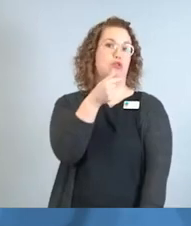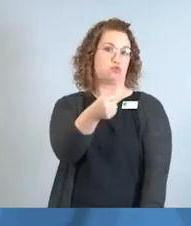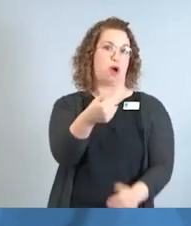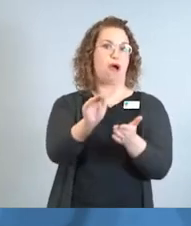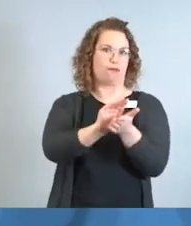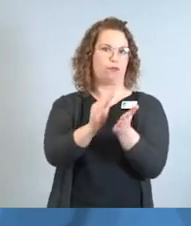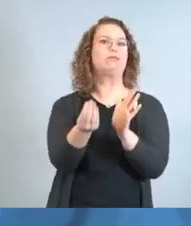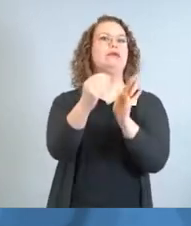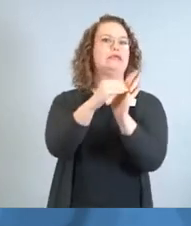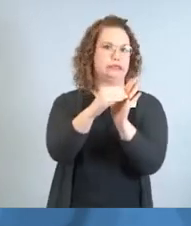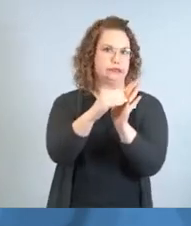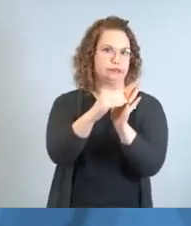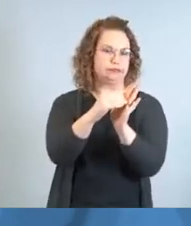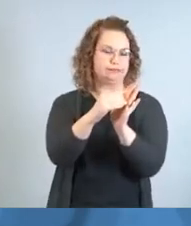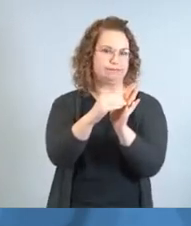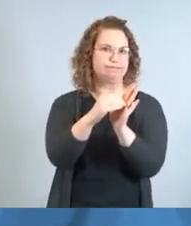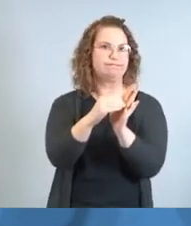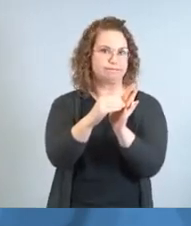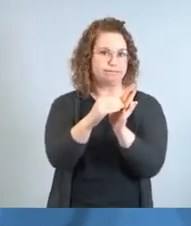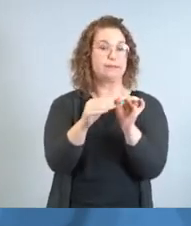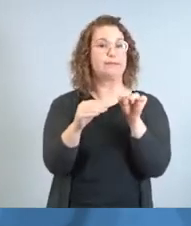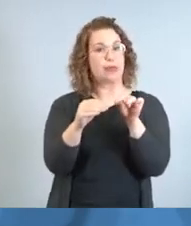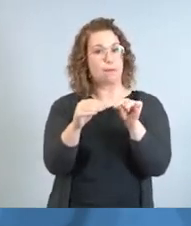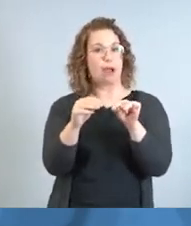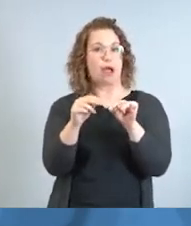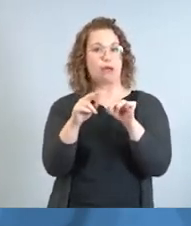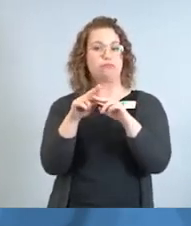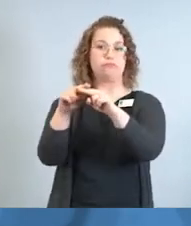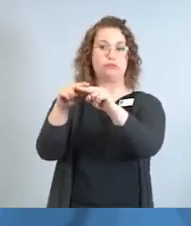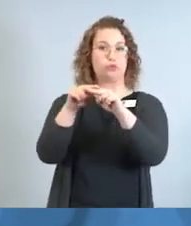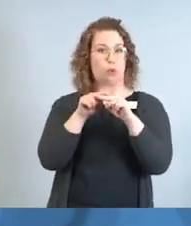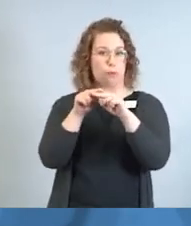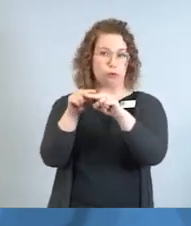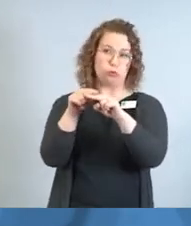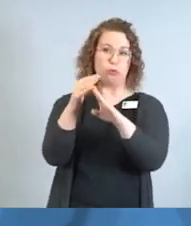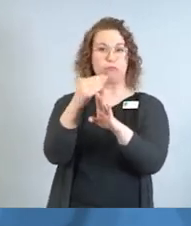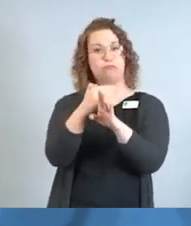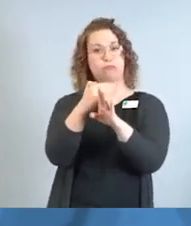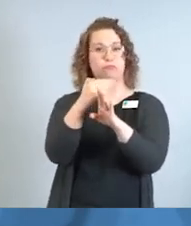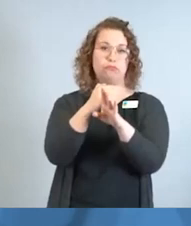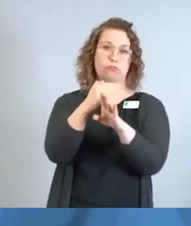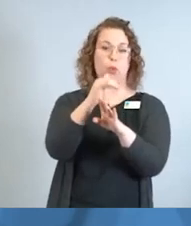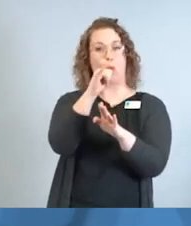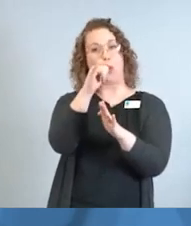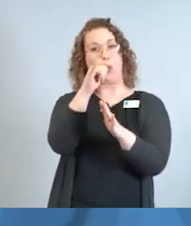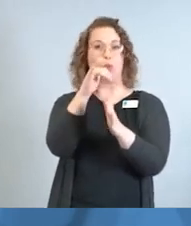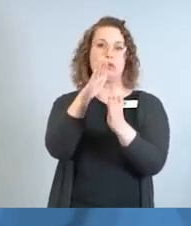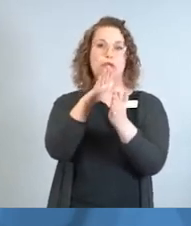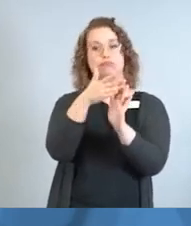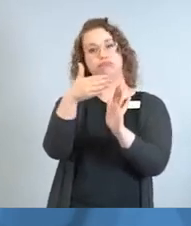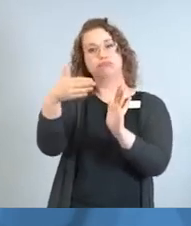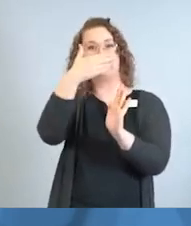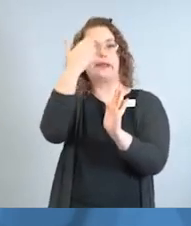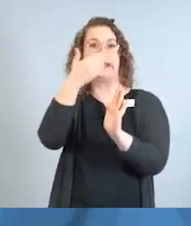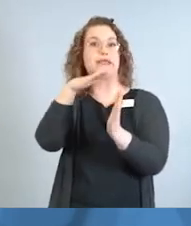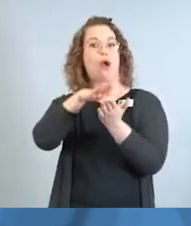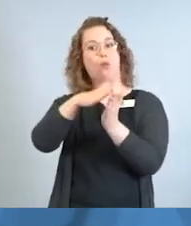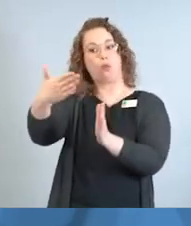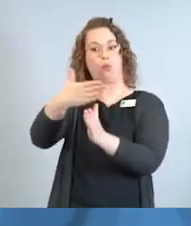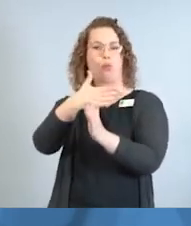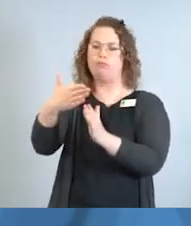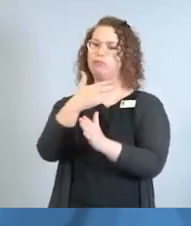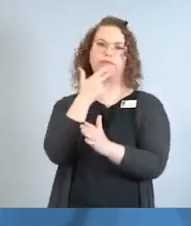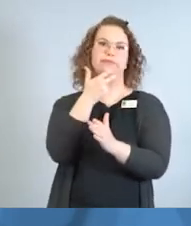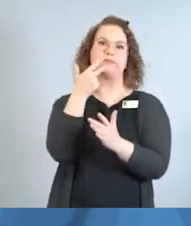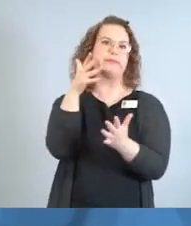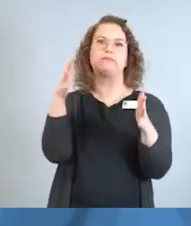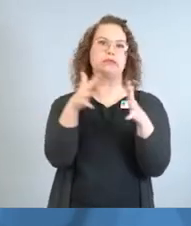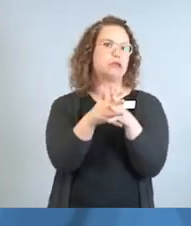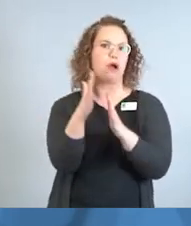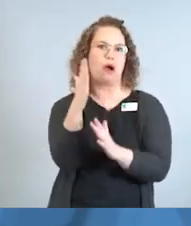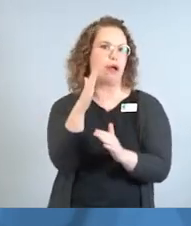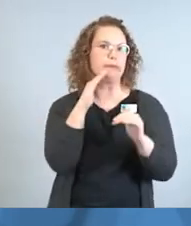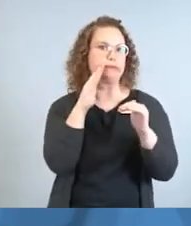Tätä olisi toimitettavissa huhti-touko-kesäkuun aikana, mutta emme vielä tiedä milloin ja missä tahdissa.